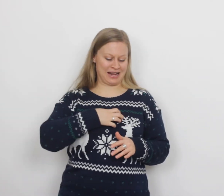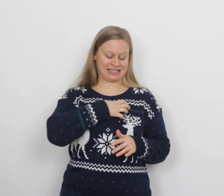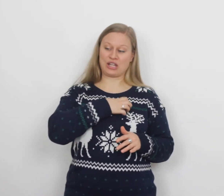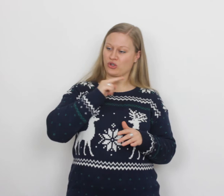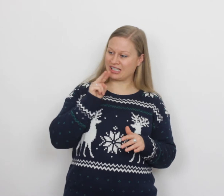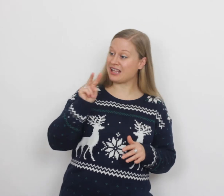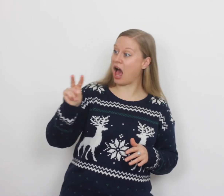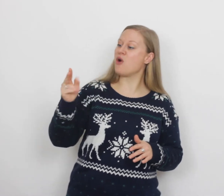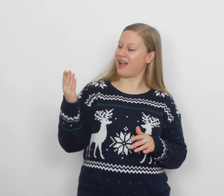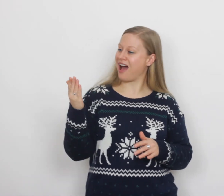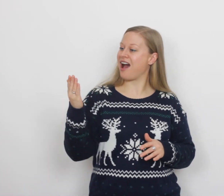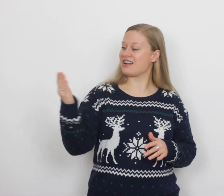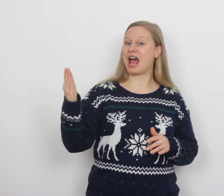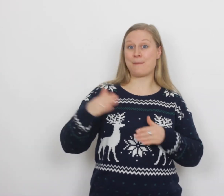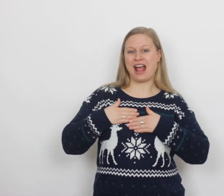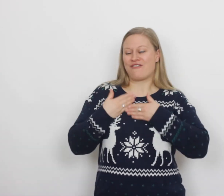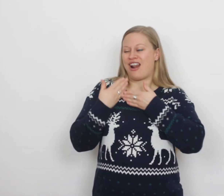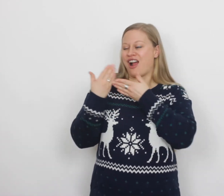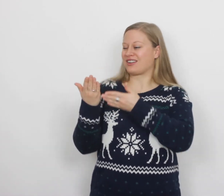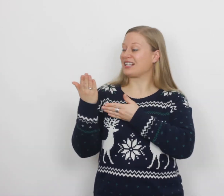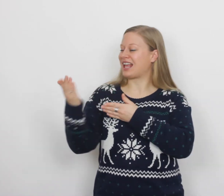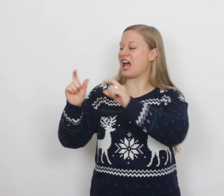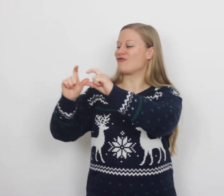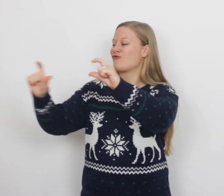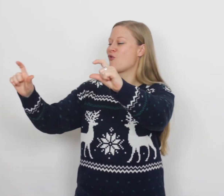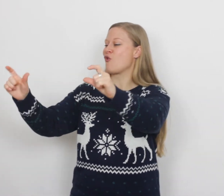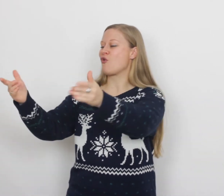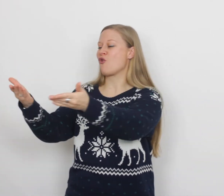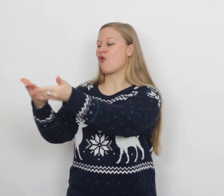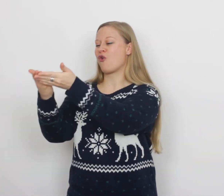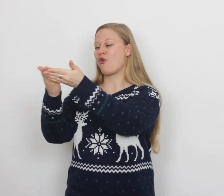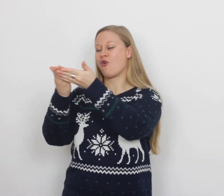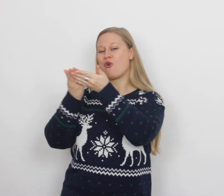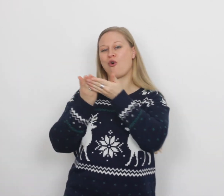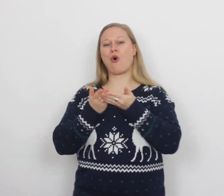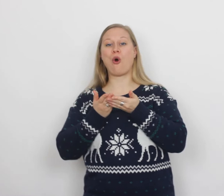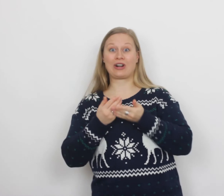Mijn ziel ziet uit naar Hem en verlangt naar Zijn Woord.